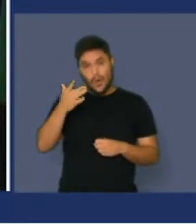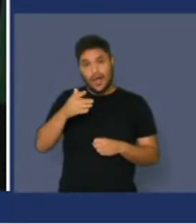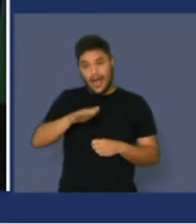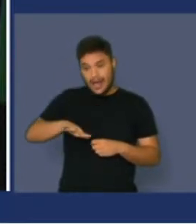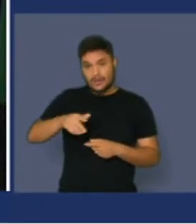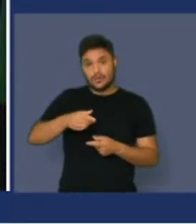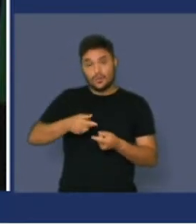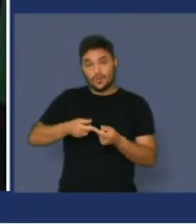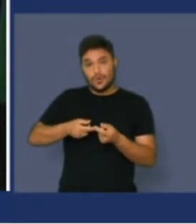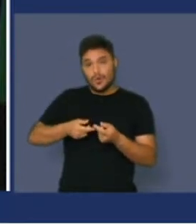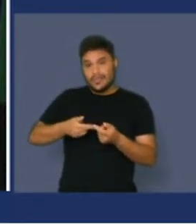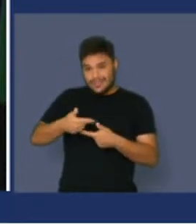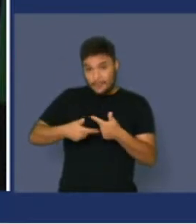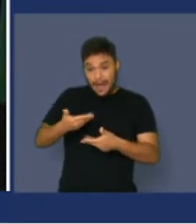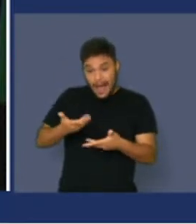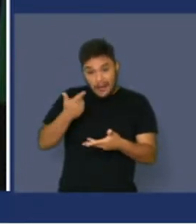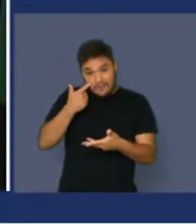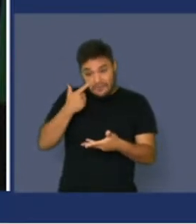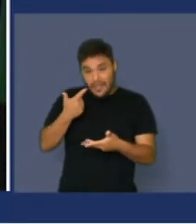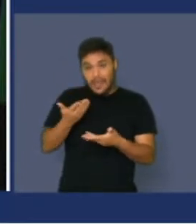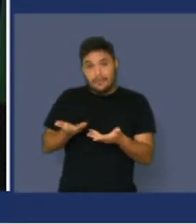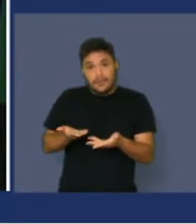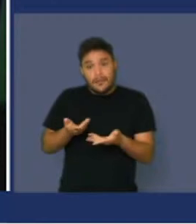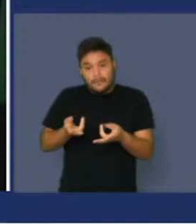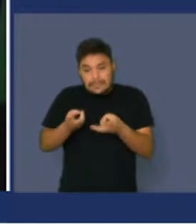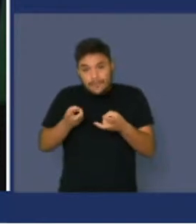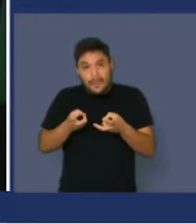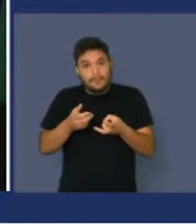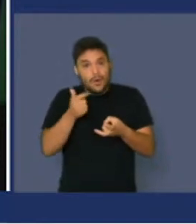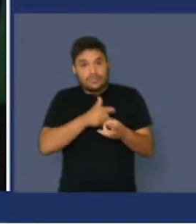POSSA GARANTIR EMPREGO DESSAS MULHERES, NÃO HÁ MAL NENHUM NISSO, EM QUERER COLOCAR ESSA